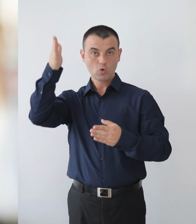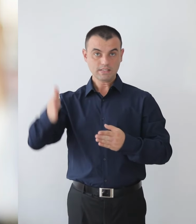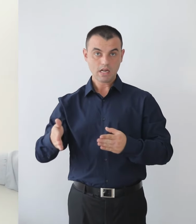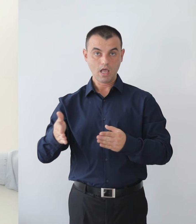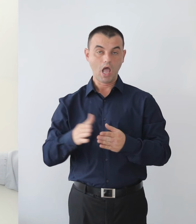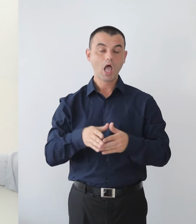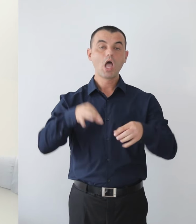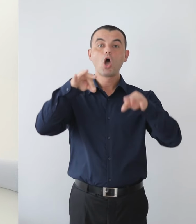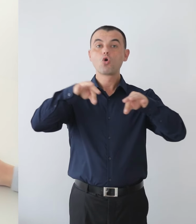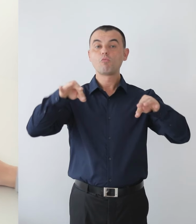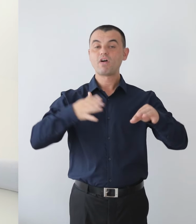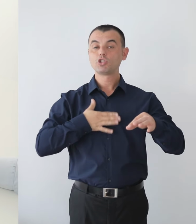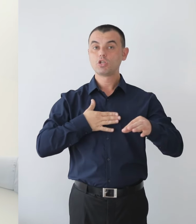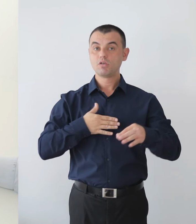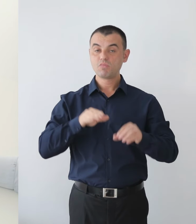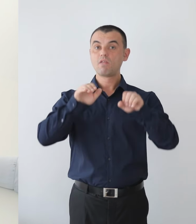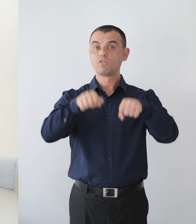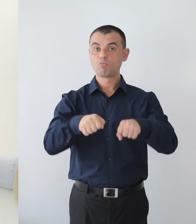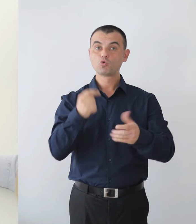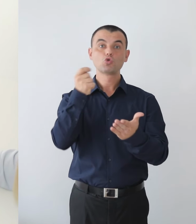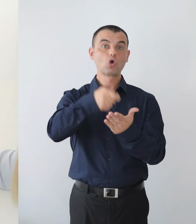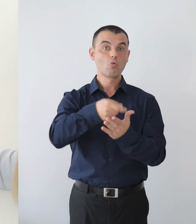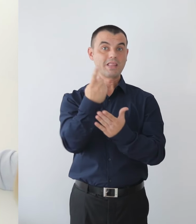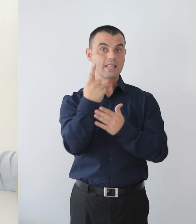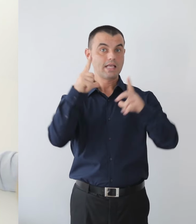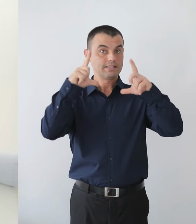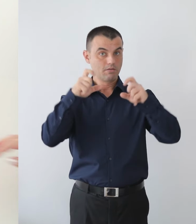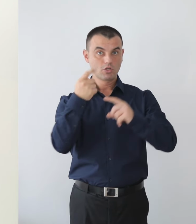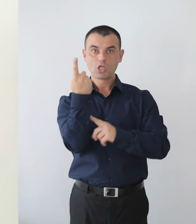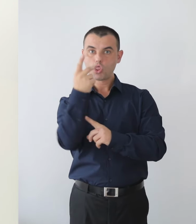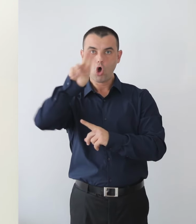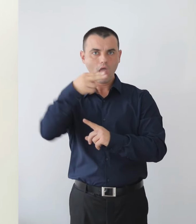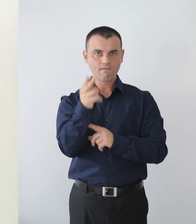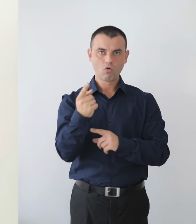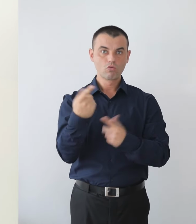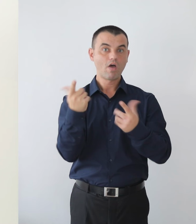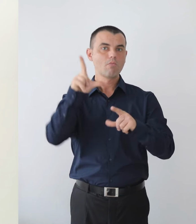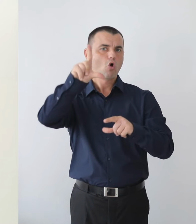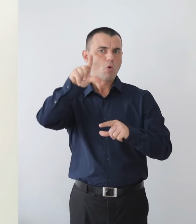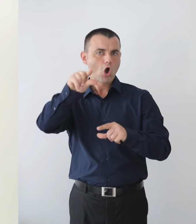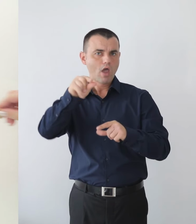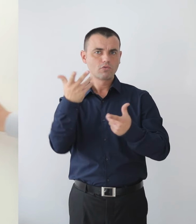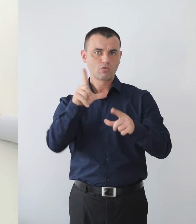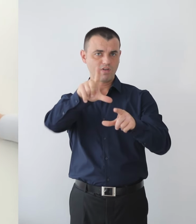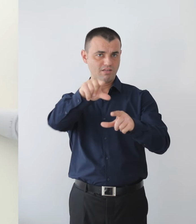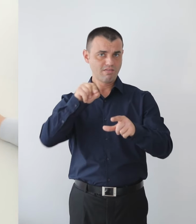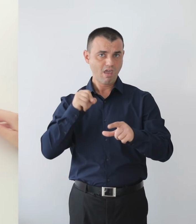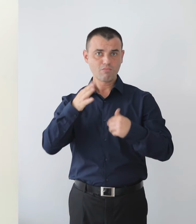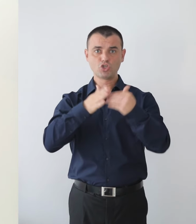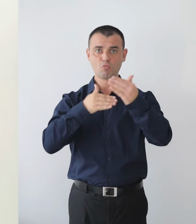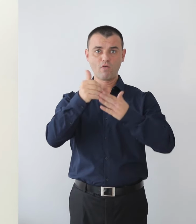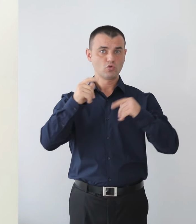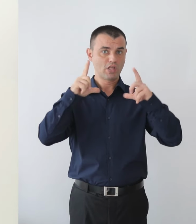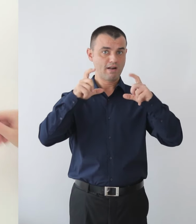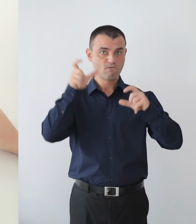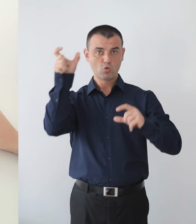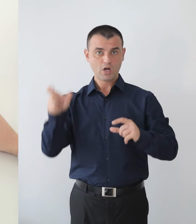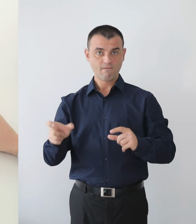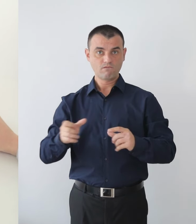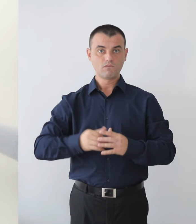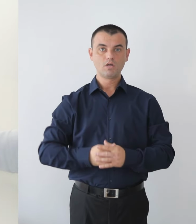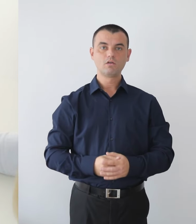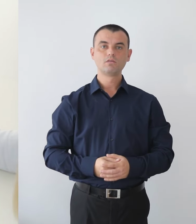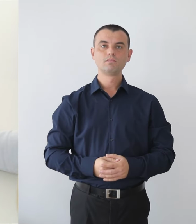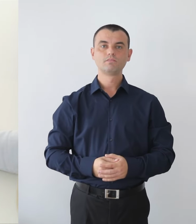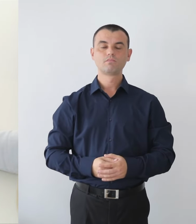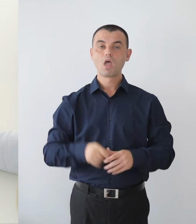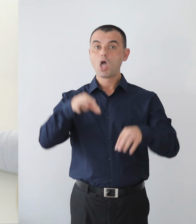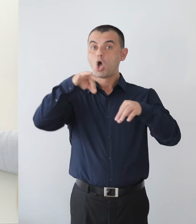От друга страна, купувачите имат възможност да закупят една снимка за 1 €.